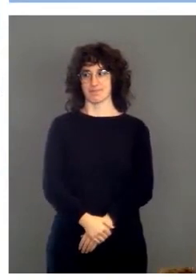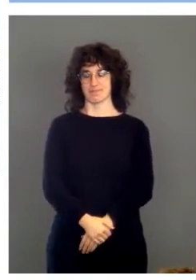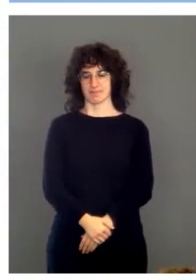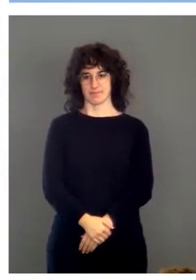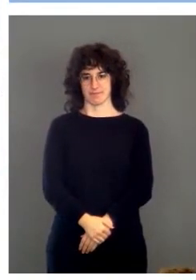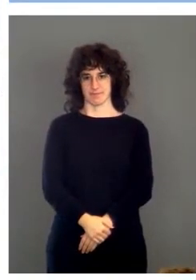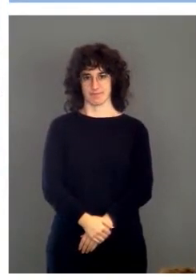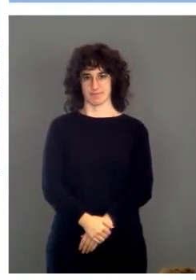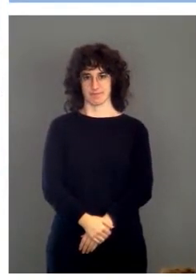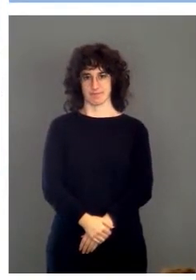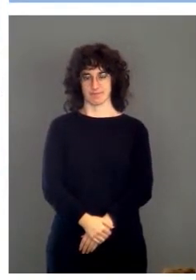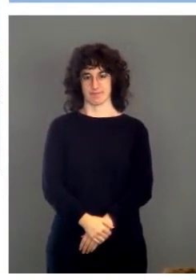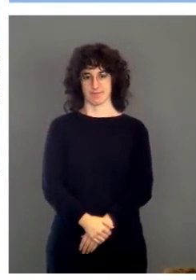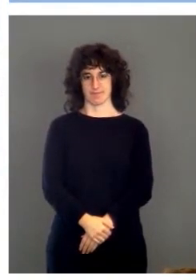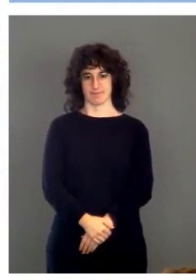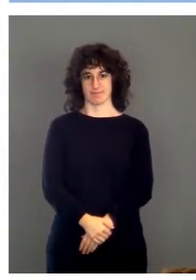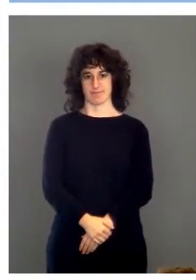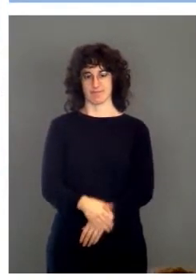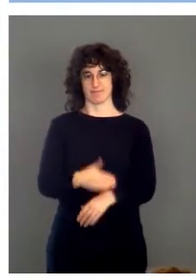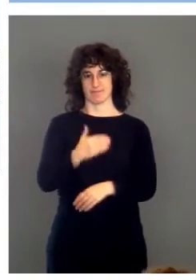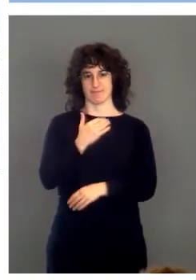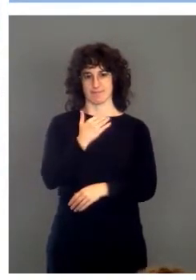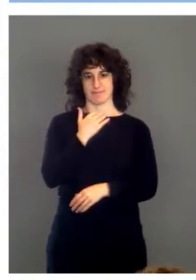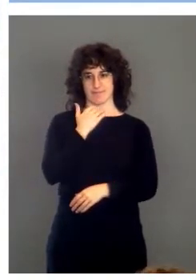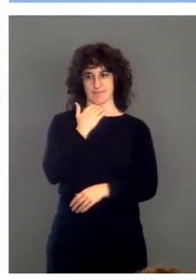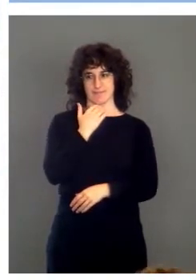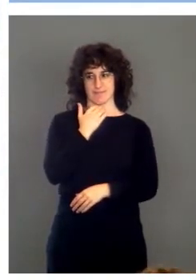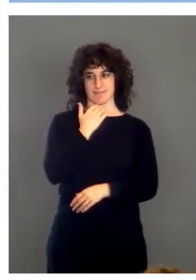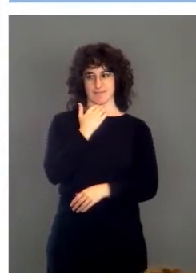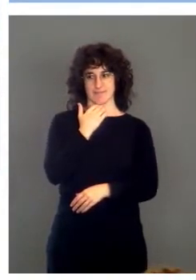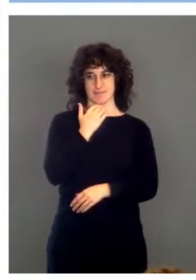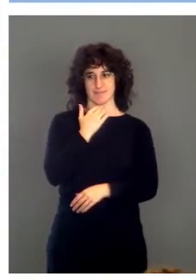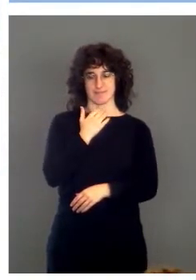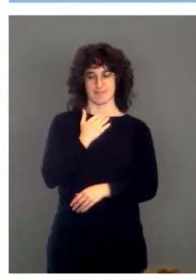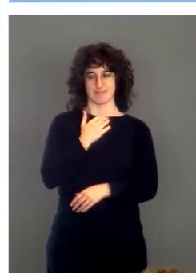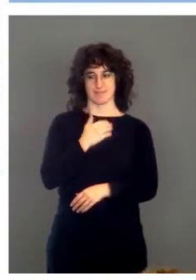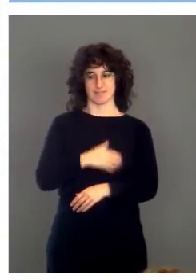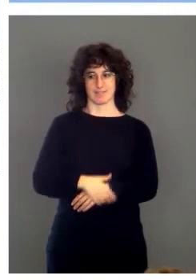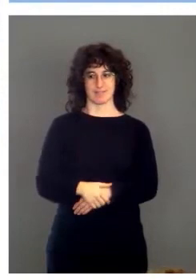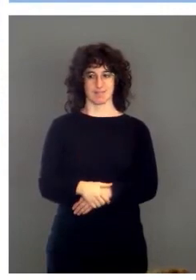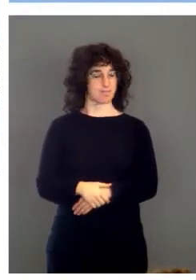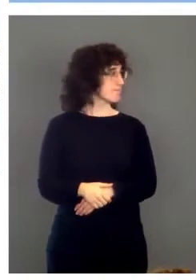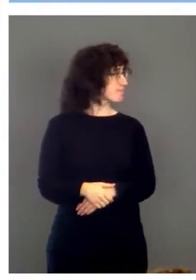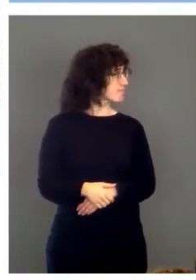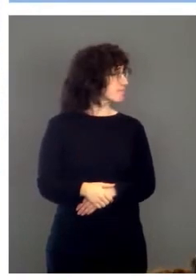Casi no sufren casi no jajaja